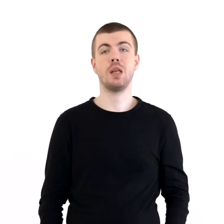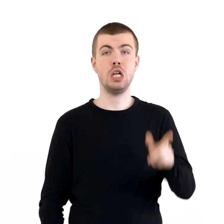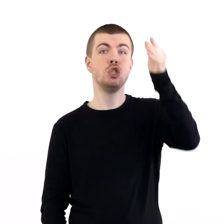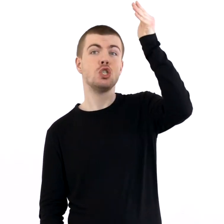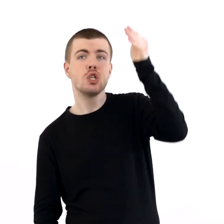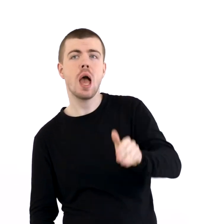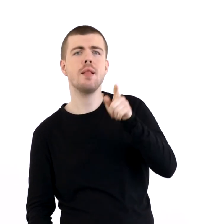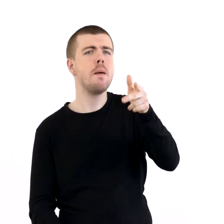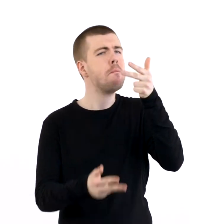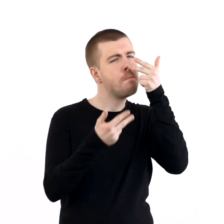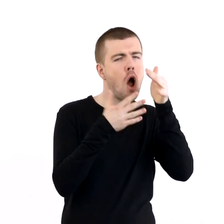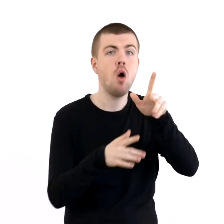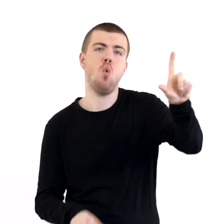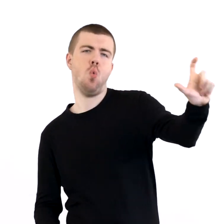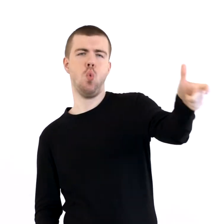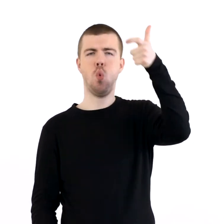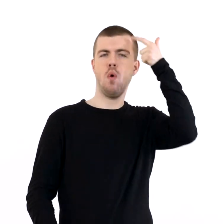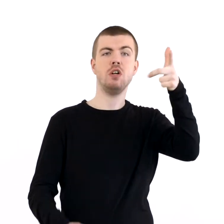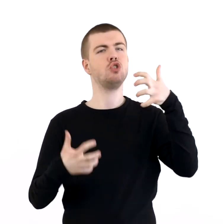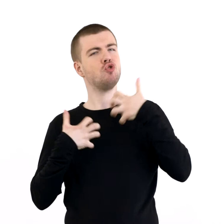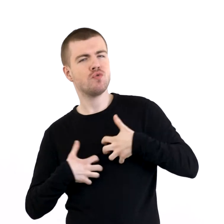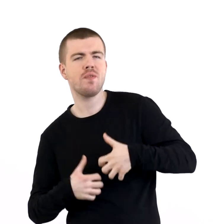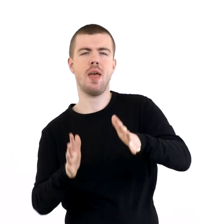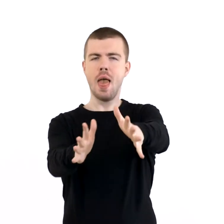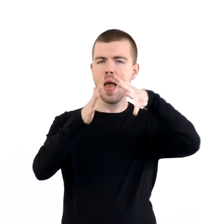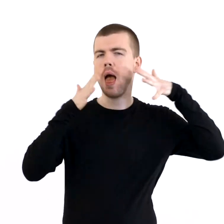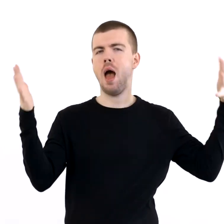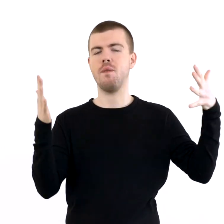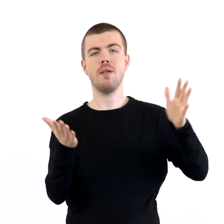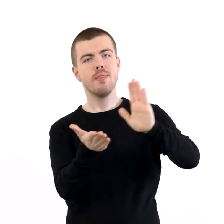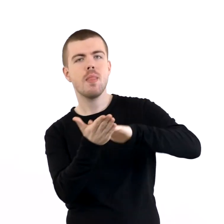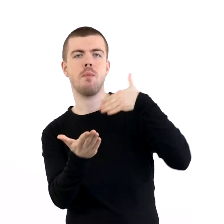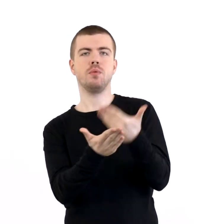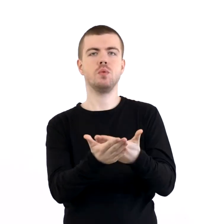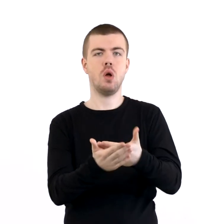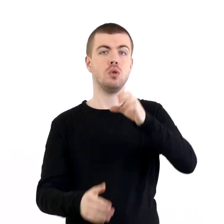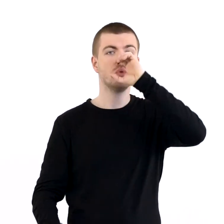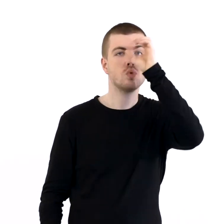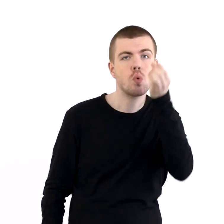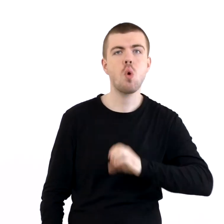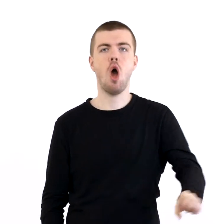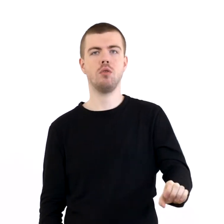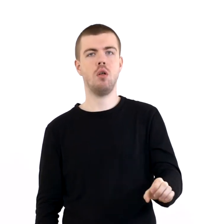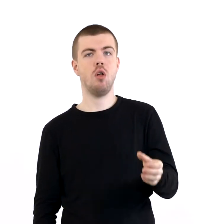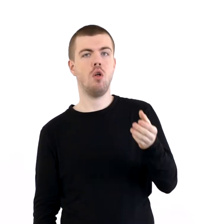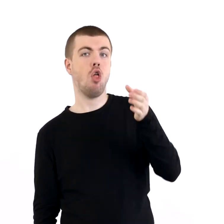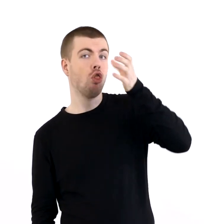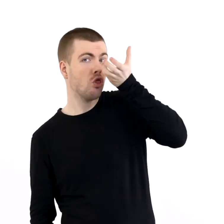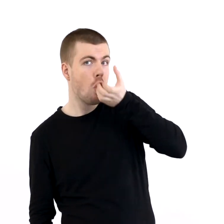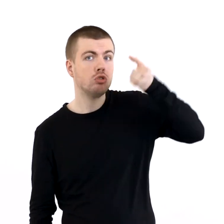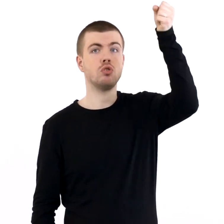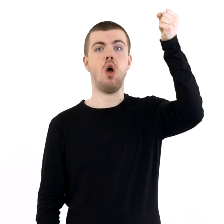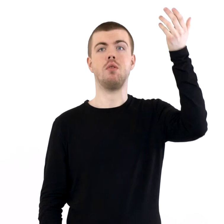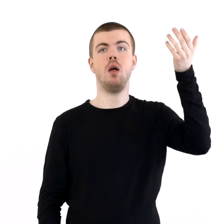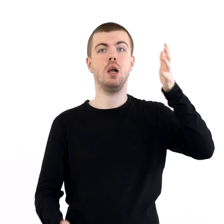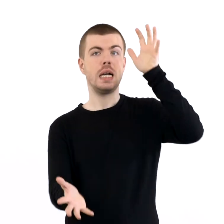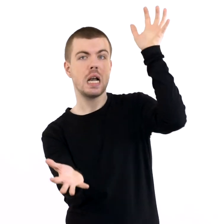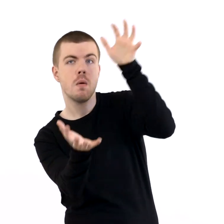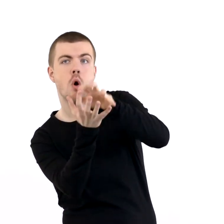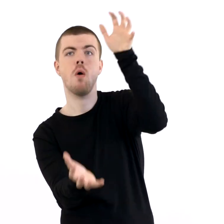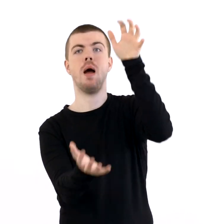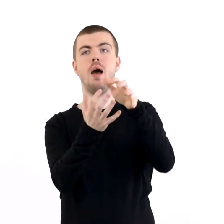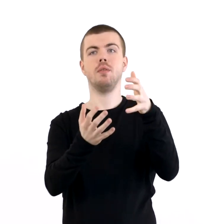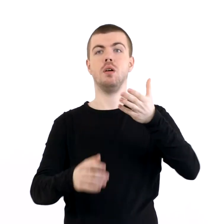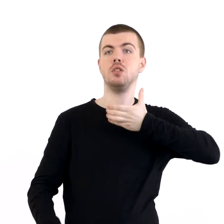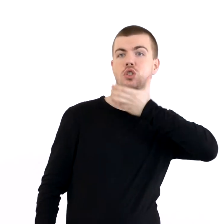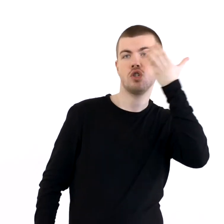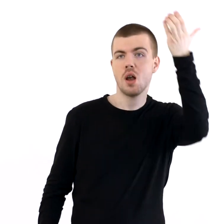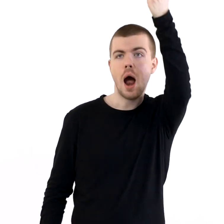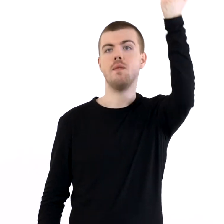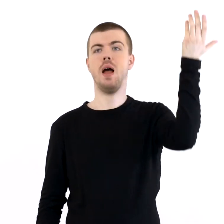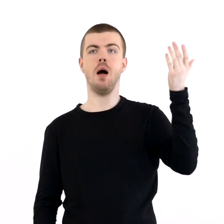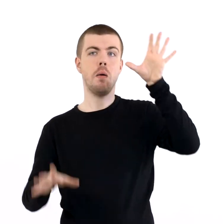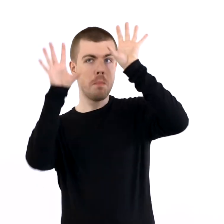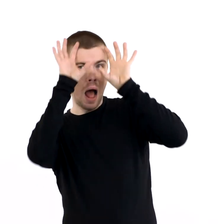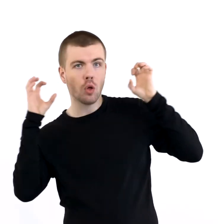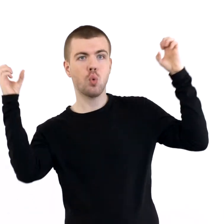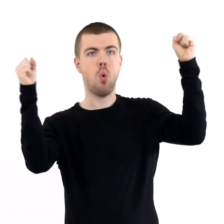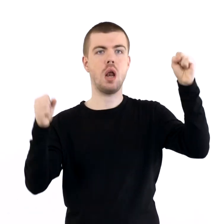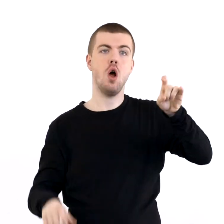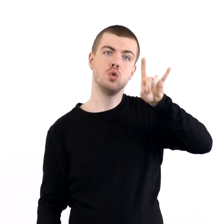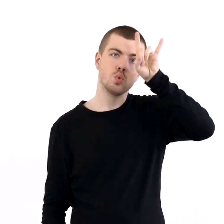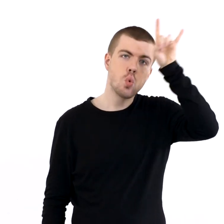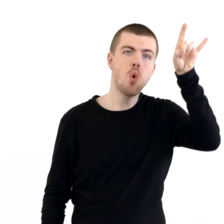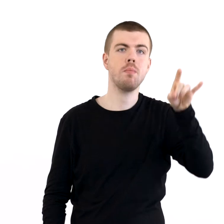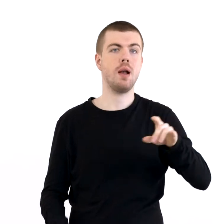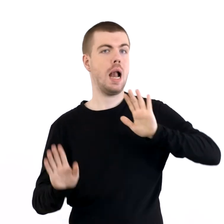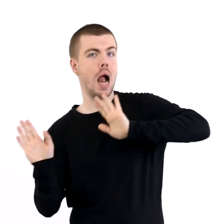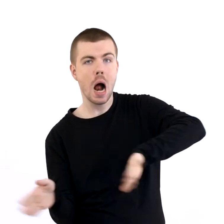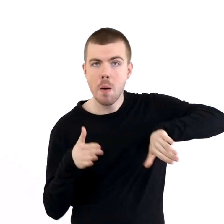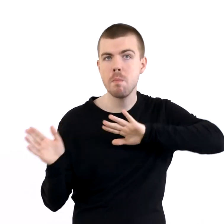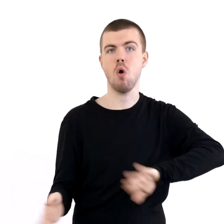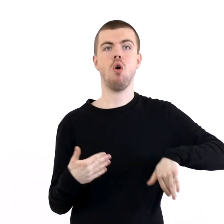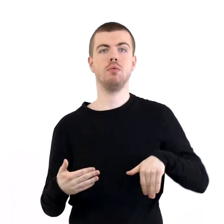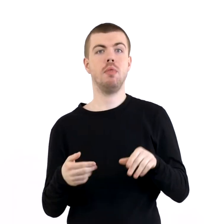Dominują tu przedstawienia dużych zwierząt takich jak słonie, nosorożce, hipopotamy, żyrafy, bawoły, tury czy antylopy,